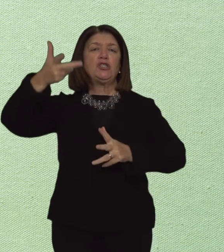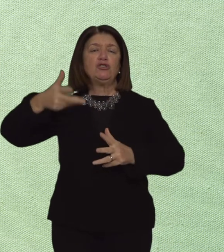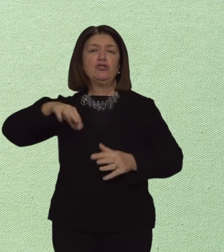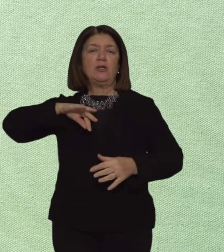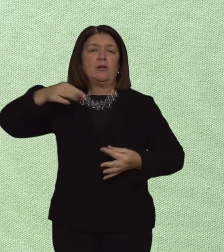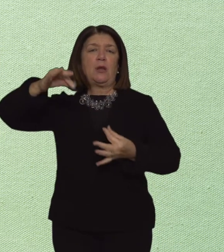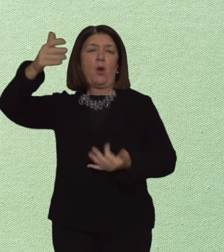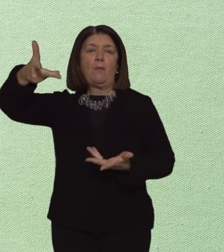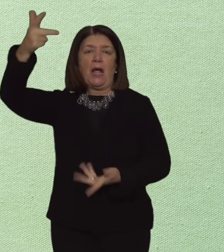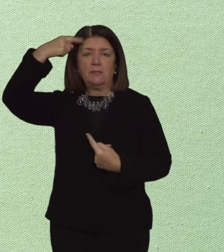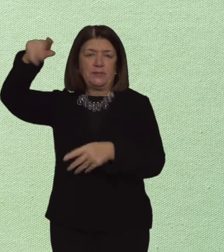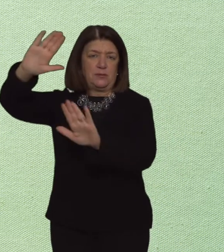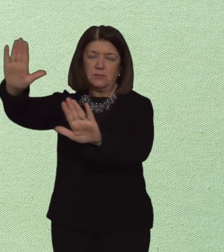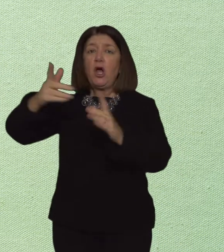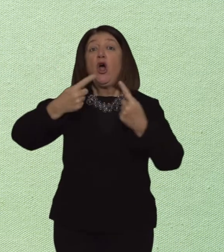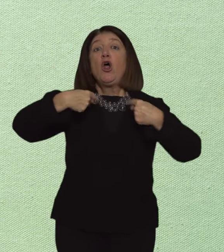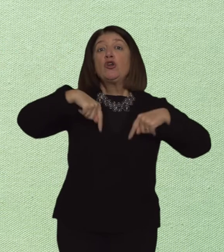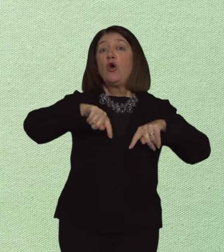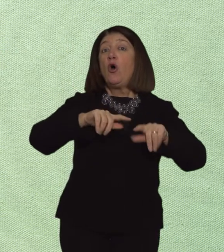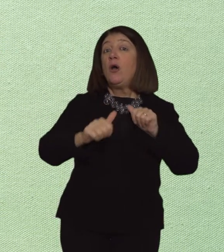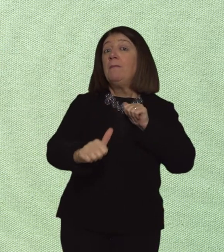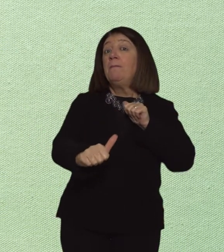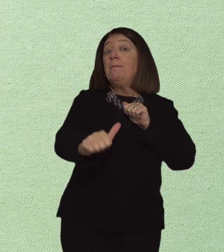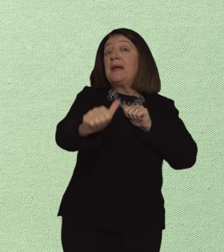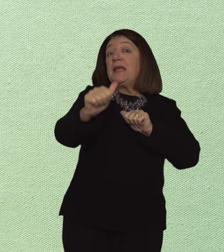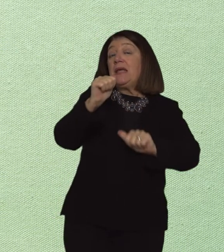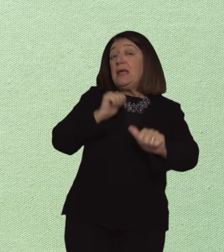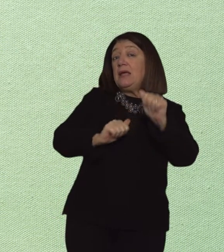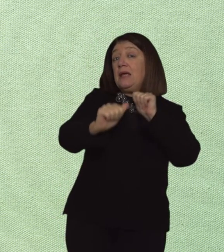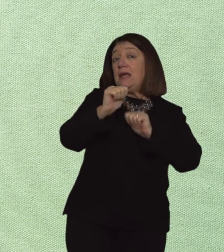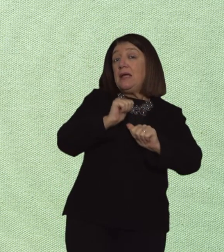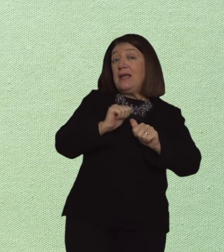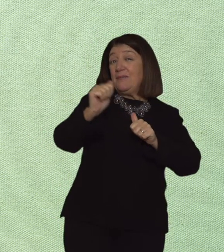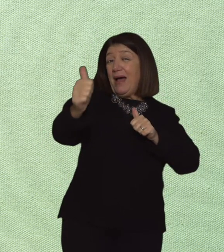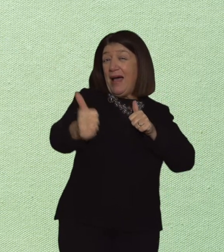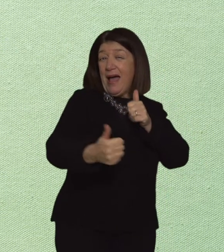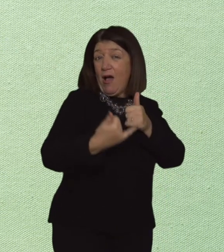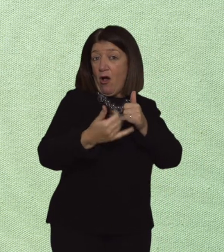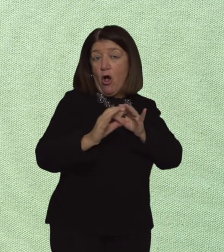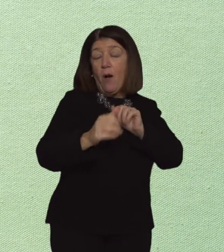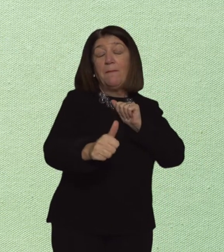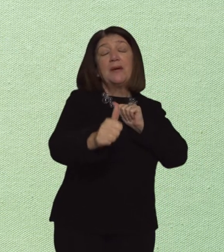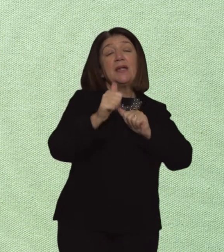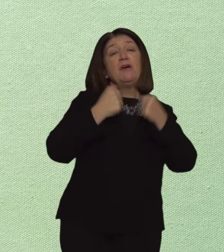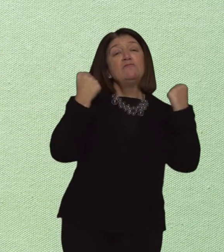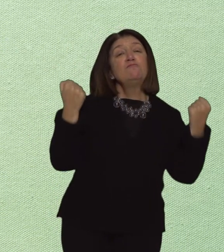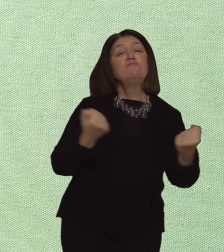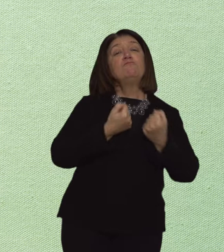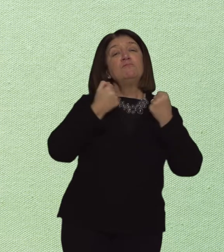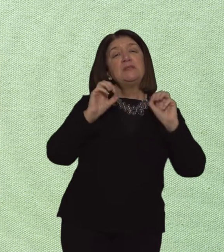convivenza. Quello che noi ci proponiamo di fare è quello di guardare alla complessità delle elezioni